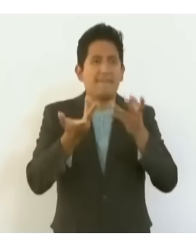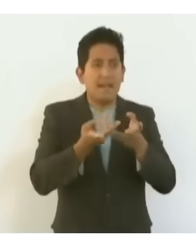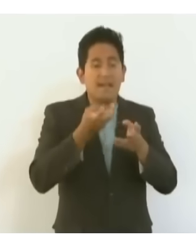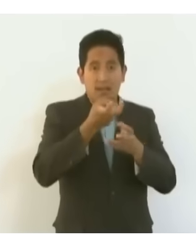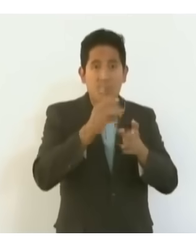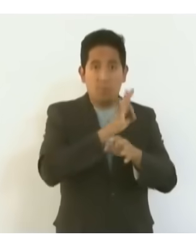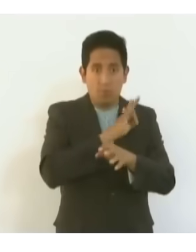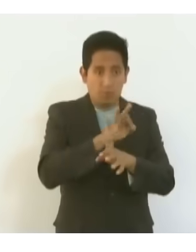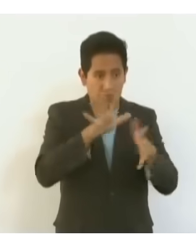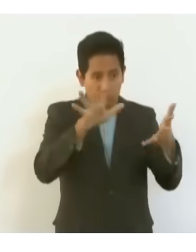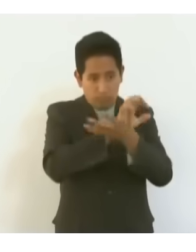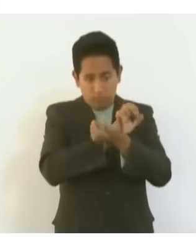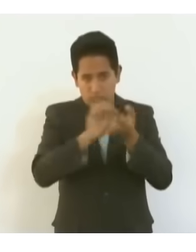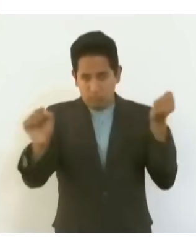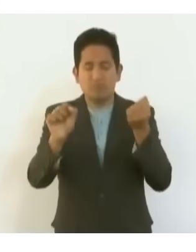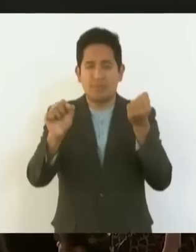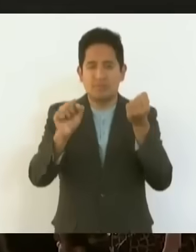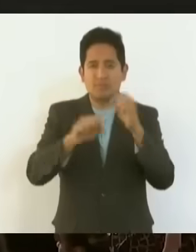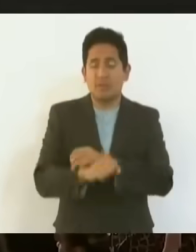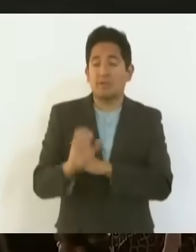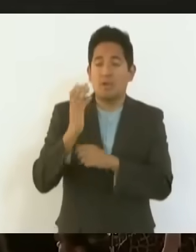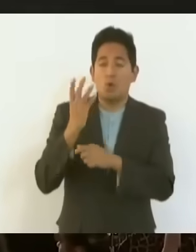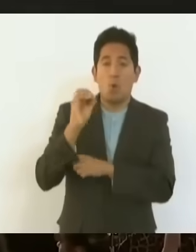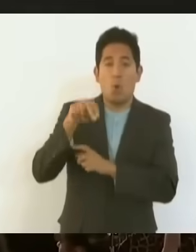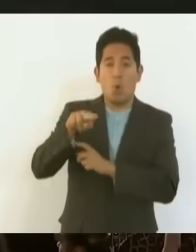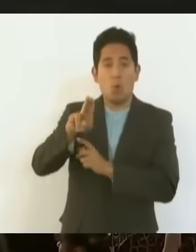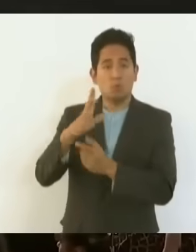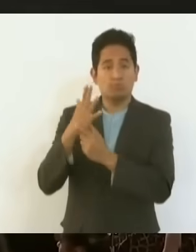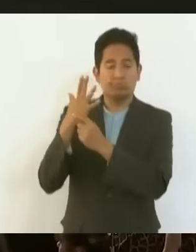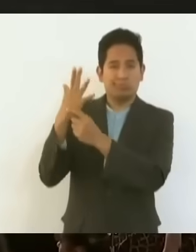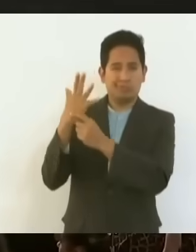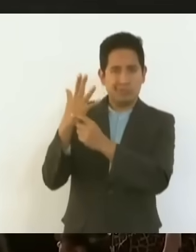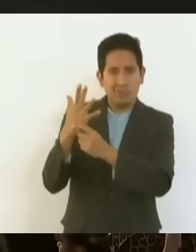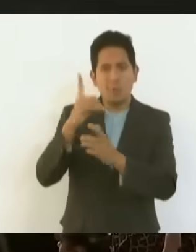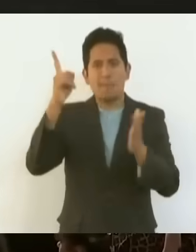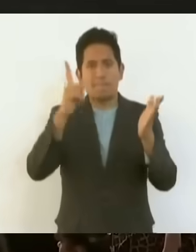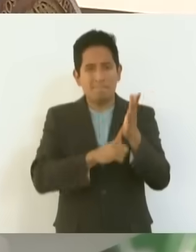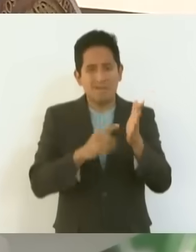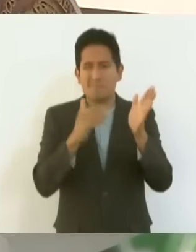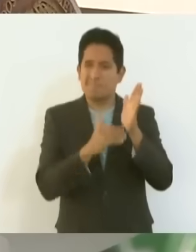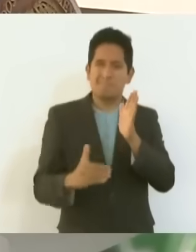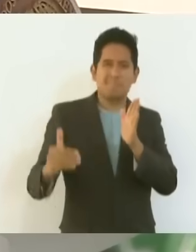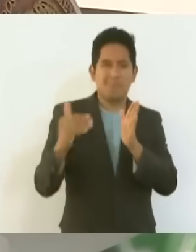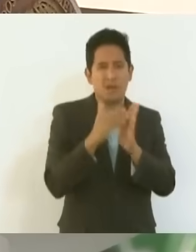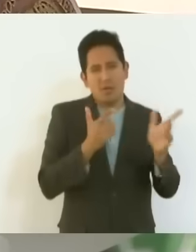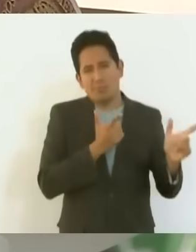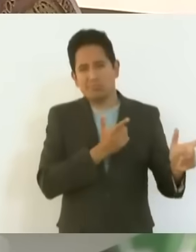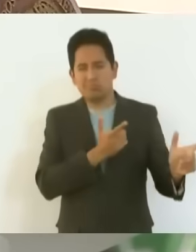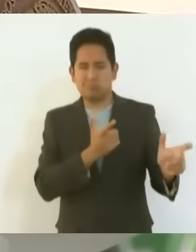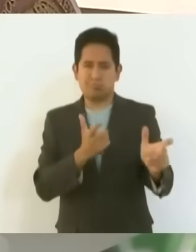Según reporta Naciones Unidas, alrededor de 1000 millones de armas de fuego de bajo calibre